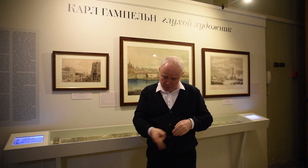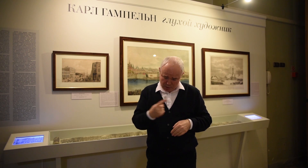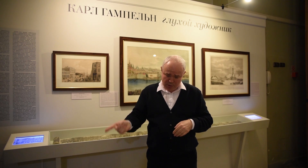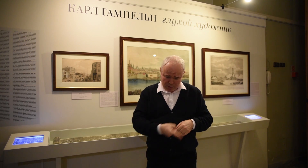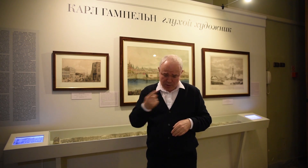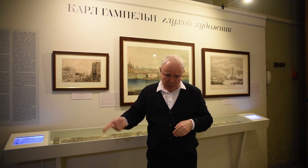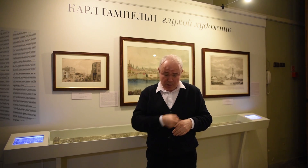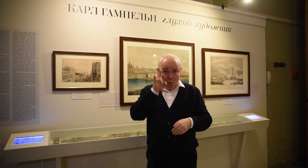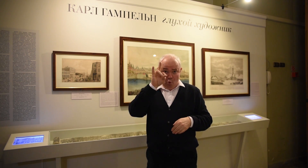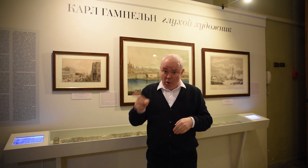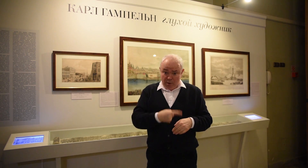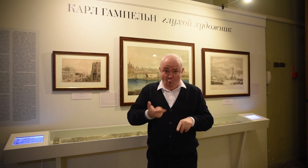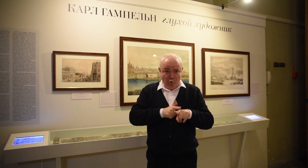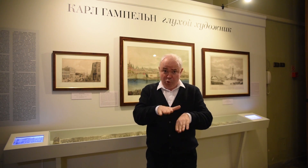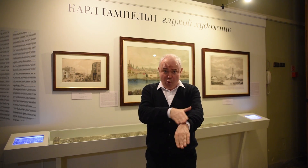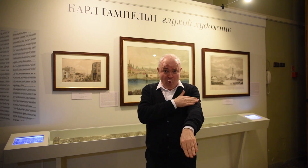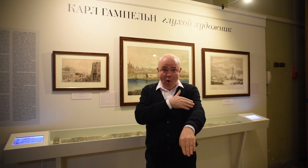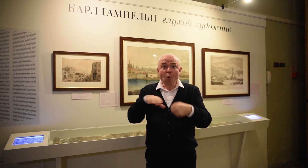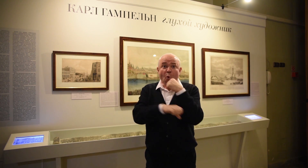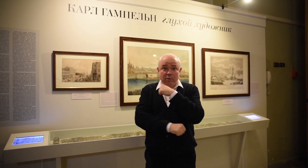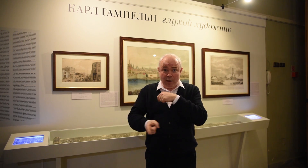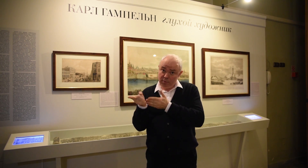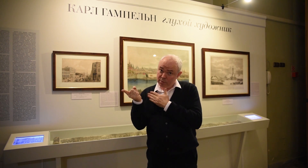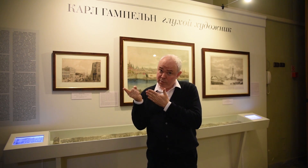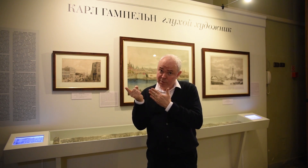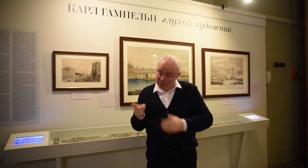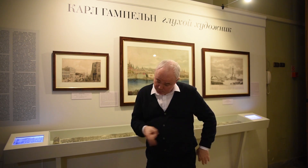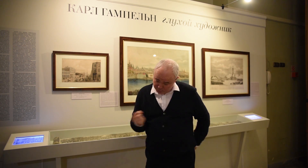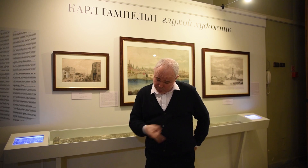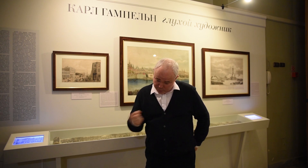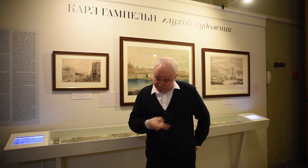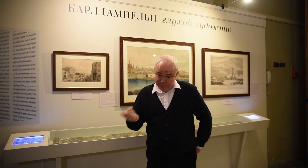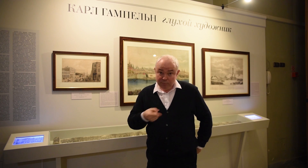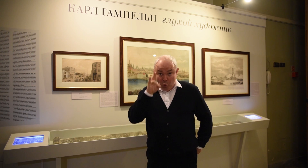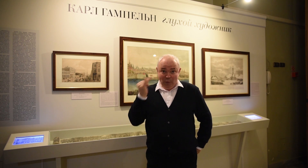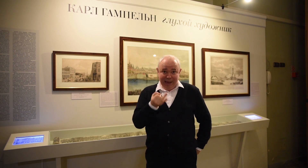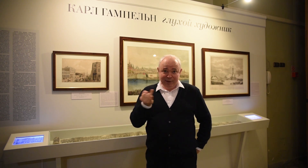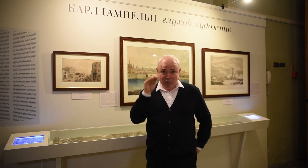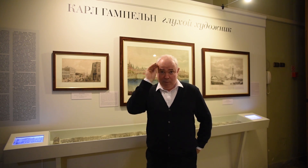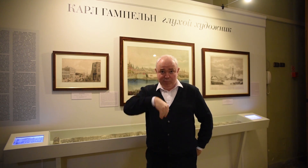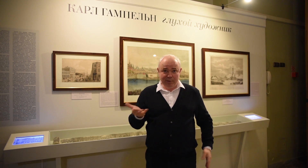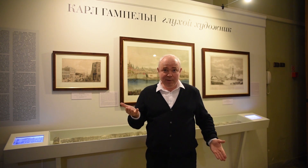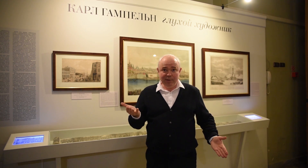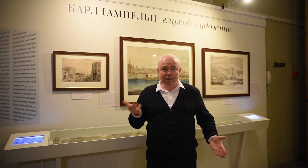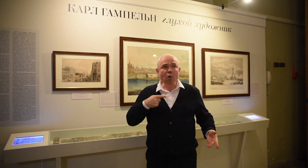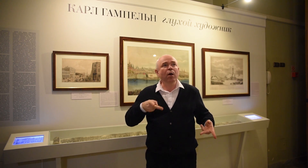Чтобы посмотреть всё произведение полностью, потребуется много времени, так как придётся долго «пролистывать»! Но это того стоит! Очень интересно!